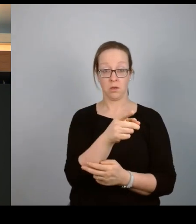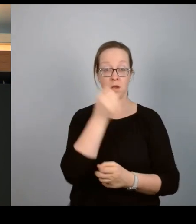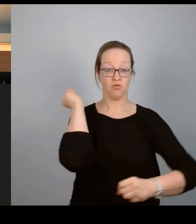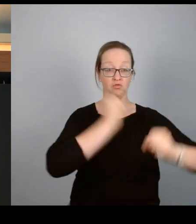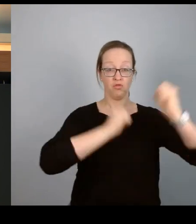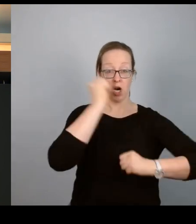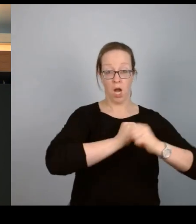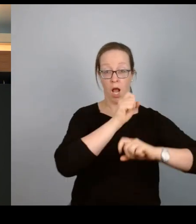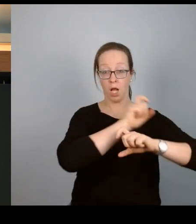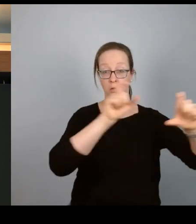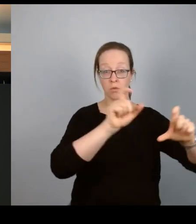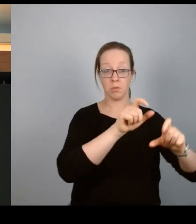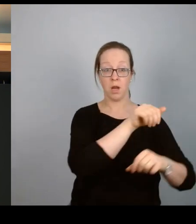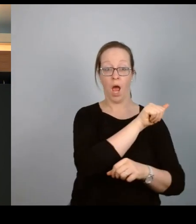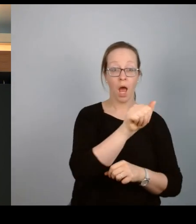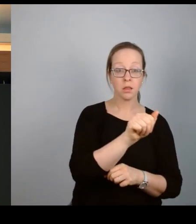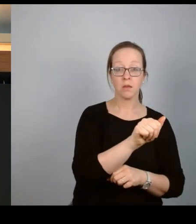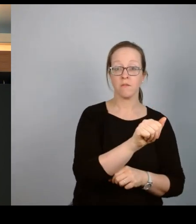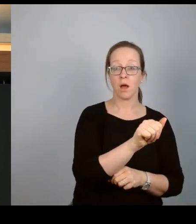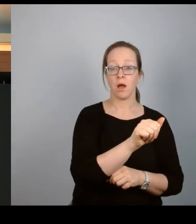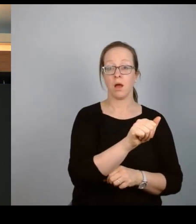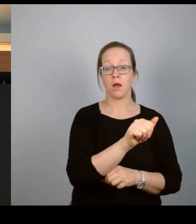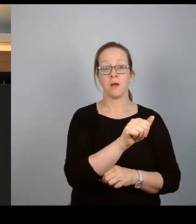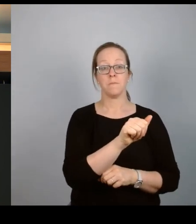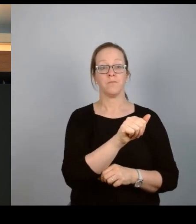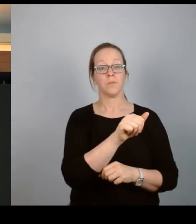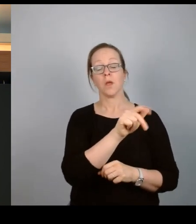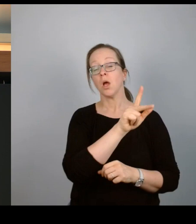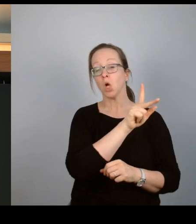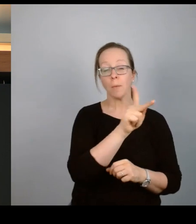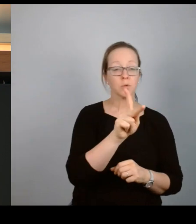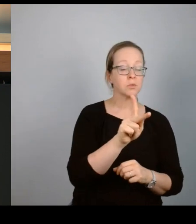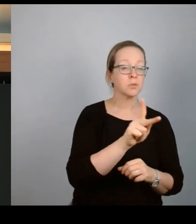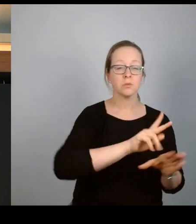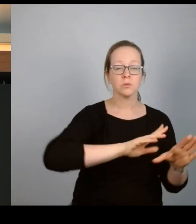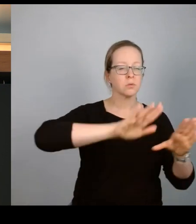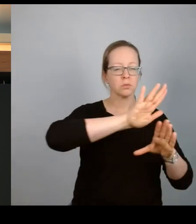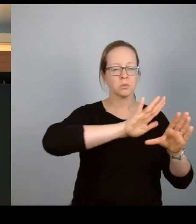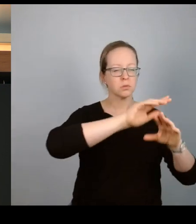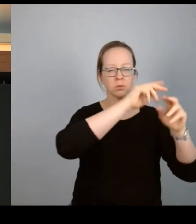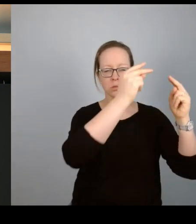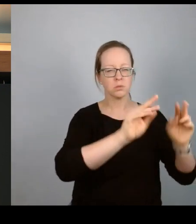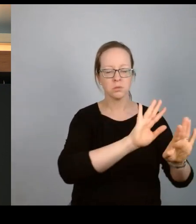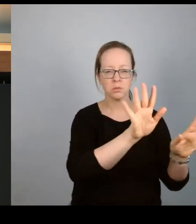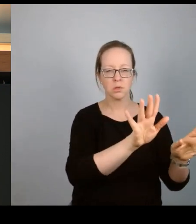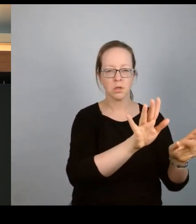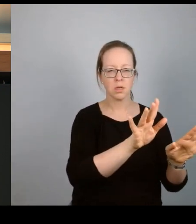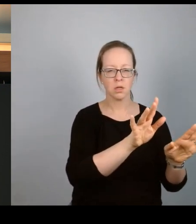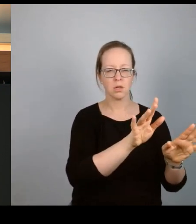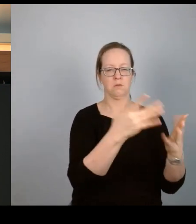setzen, Sie internationaler. Sollten sich mal wirklich was schämen! Vielen